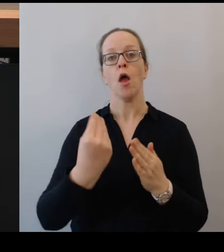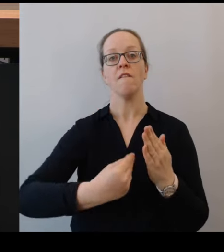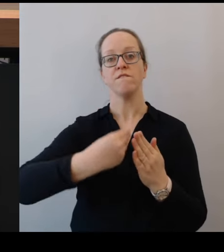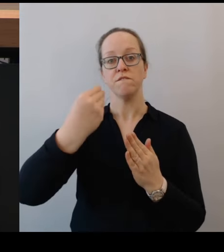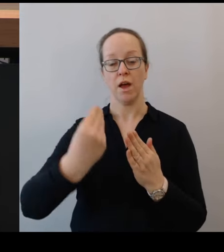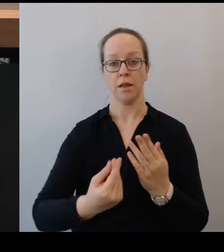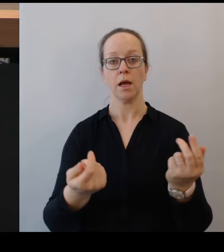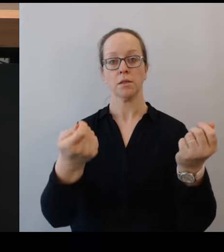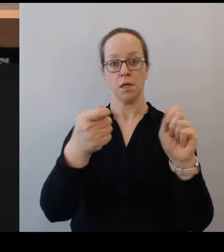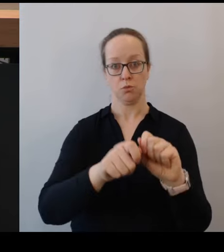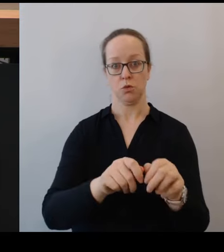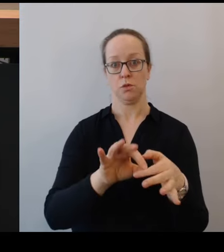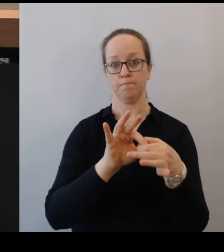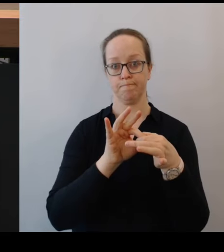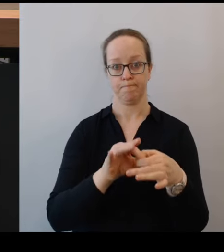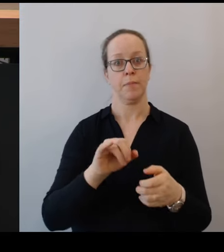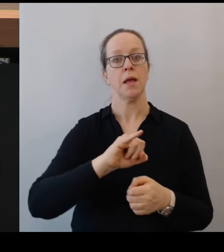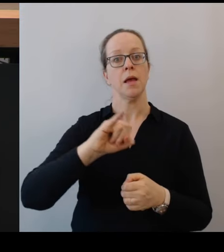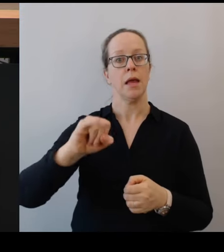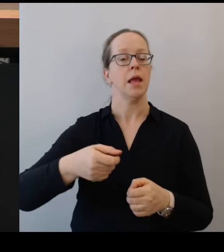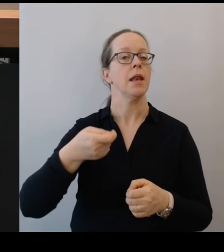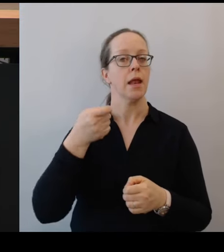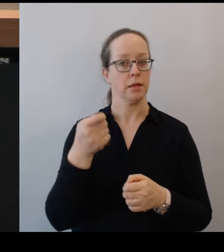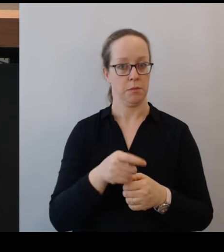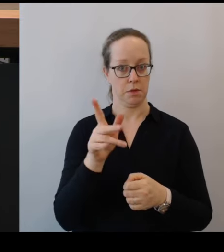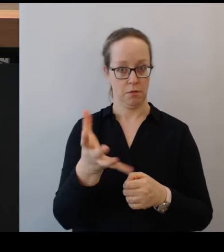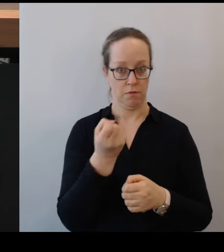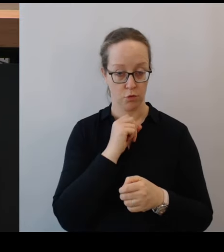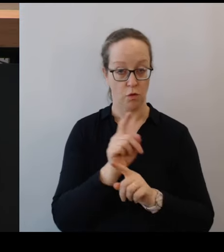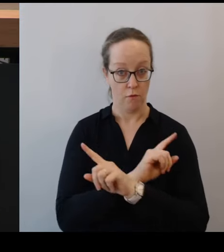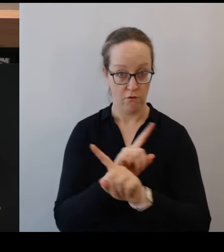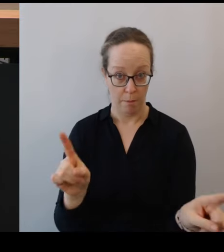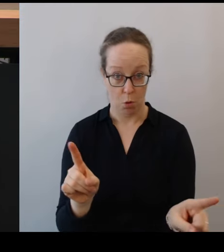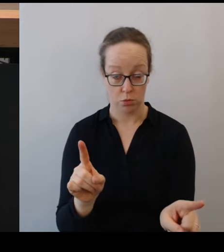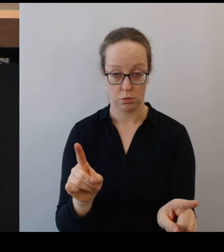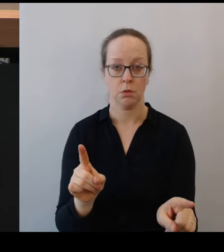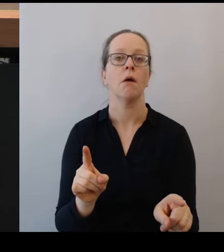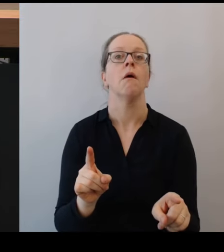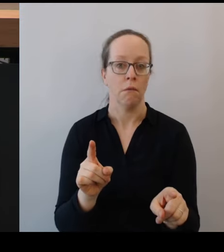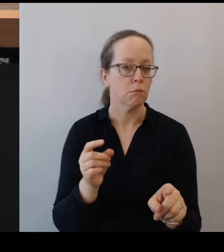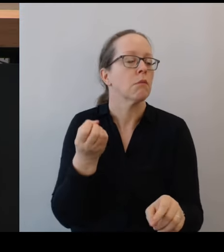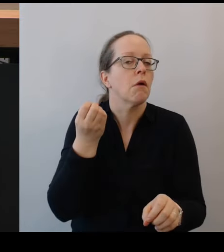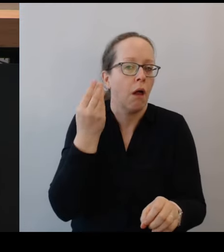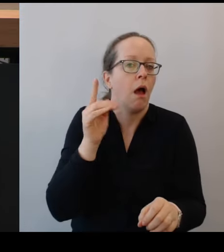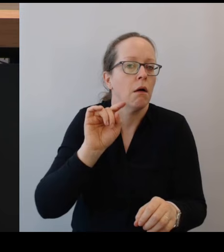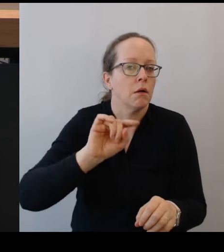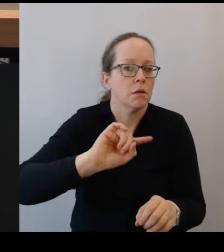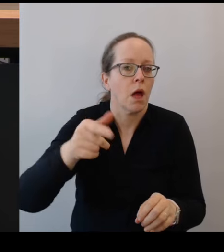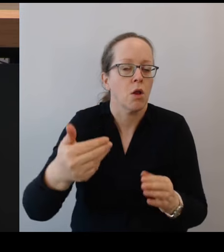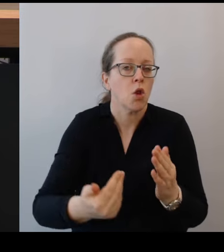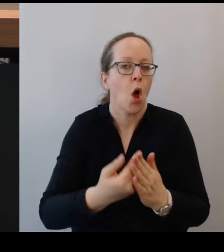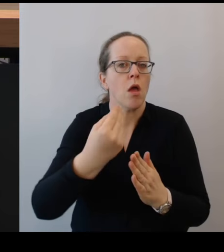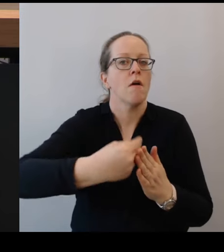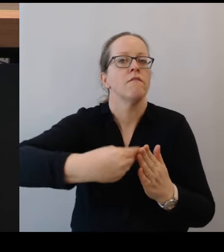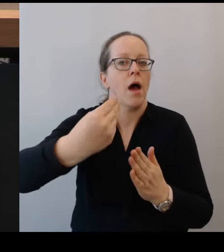Es wird zwar dazu führen, dass keine neuen Verträge abgeschlossen werden und wenn Sie die Indexmiete auf 6 % reduzieren, wird auch